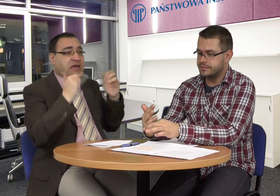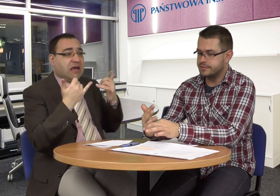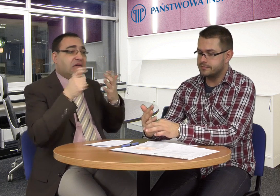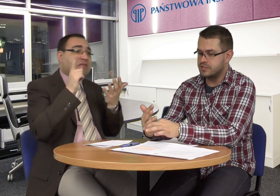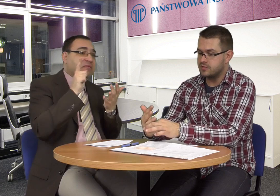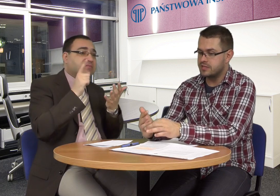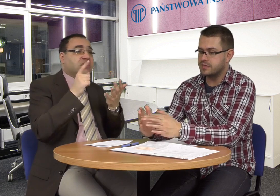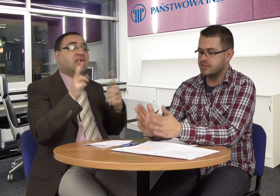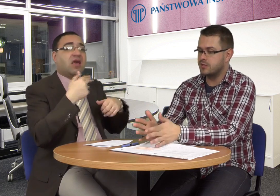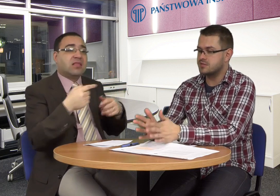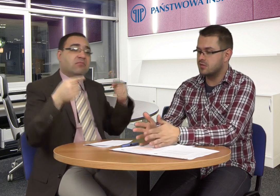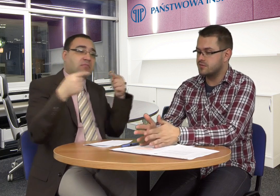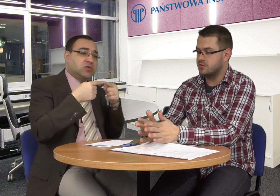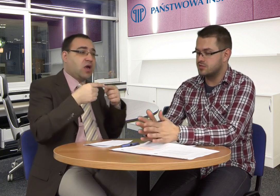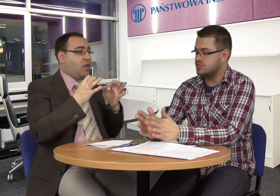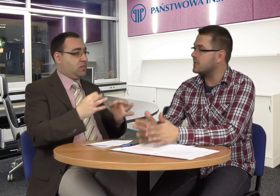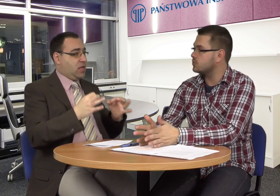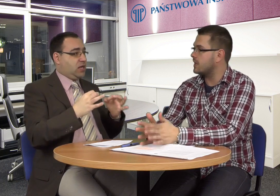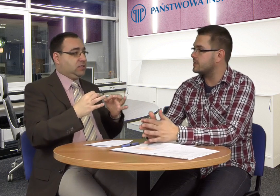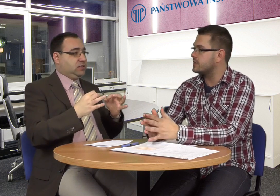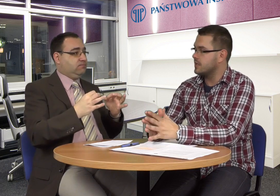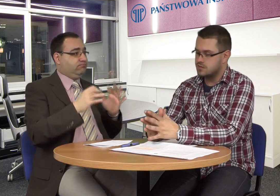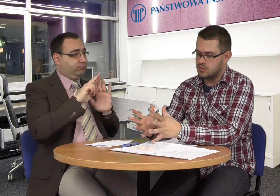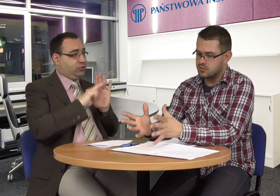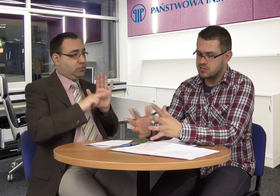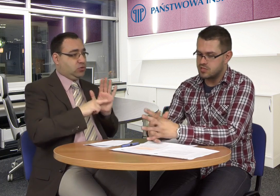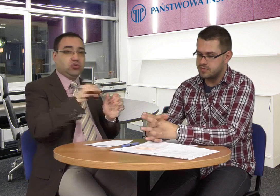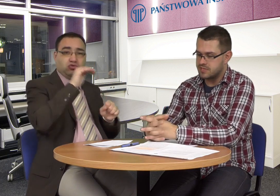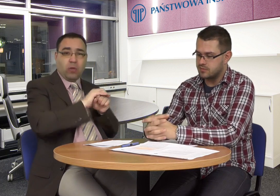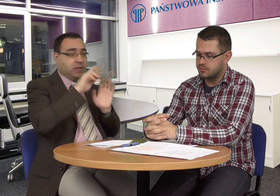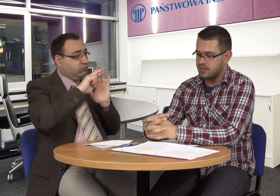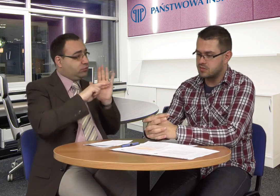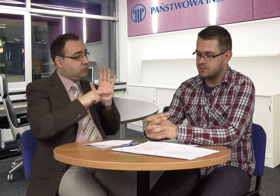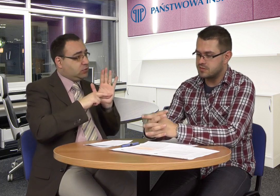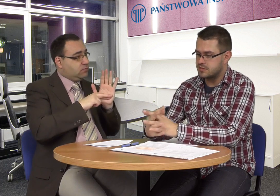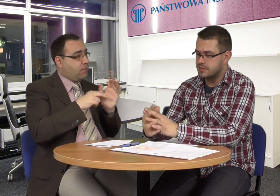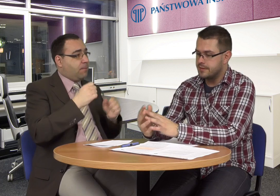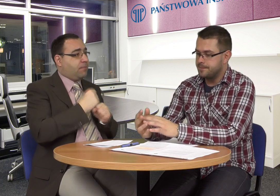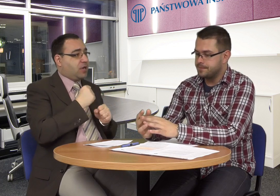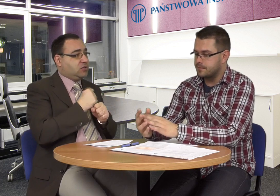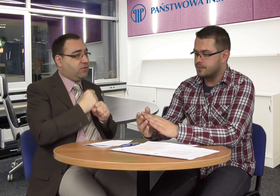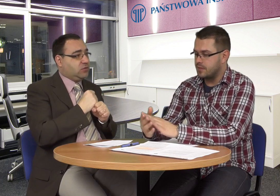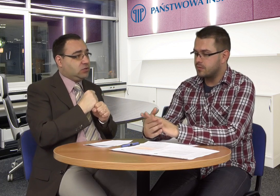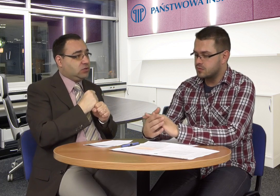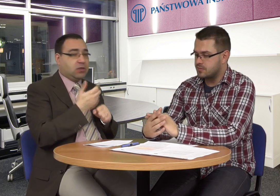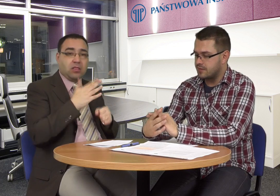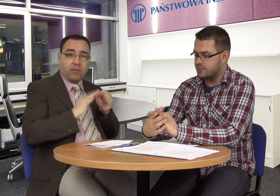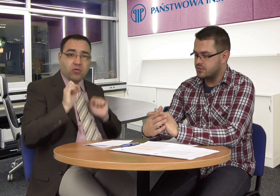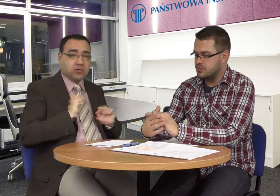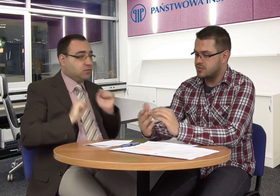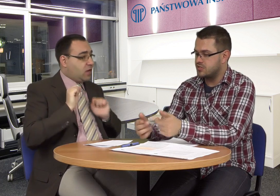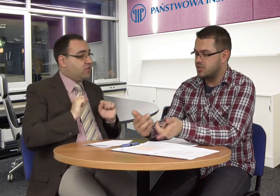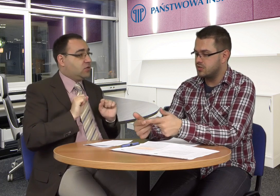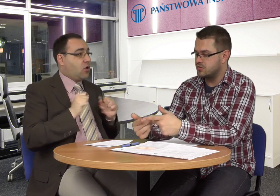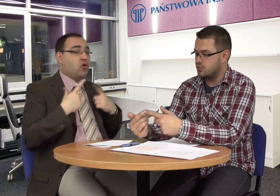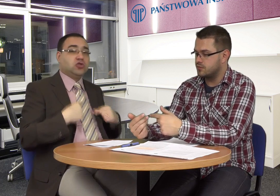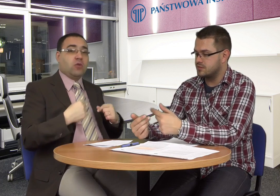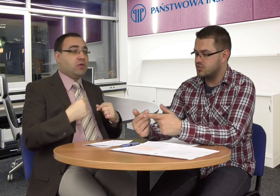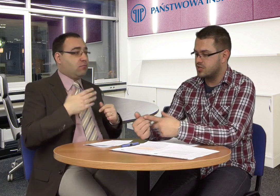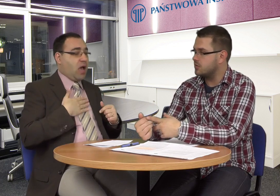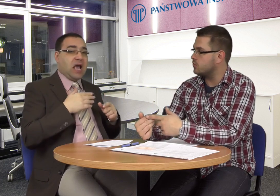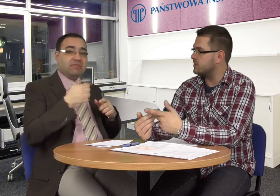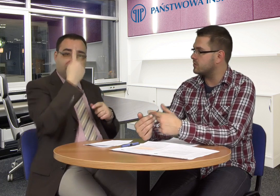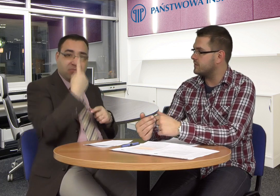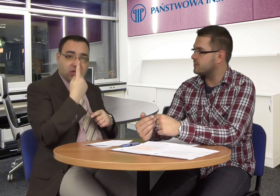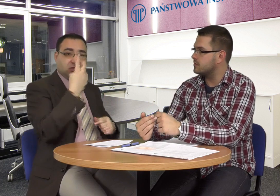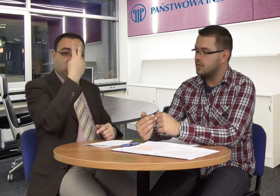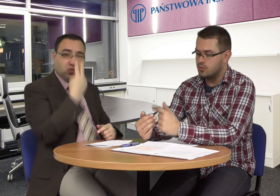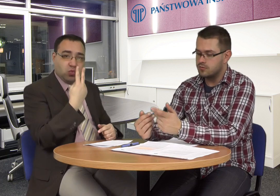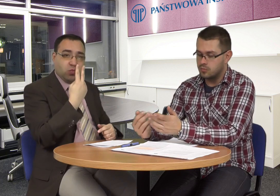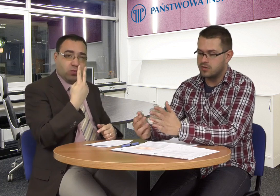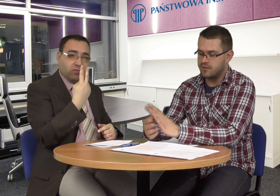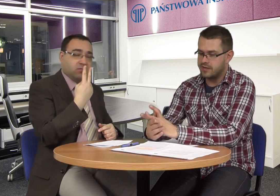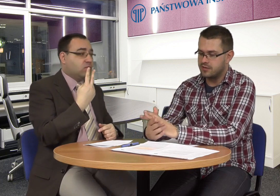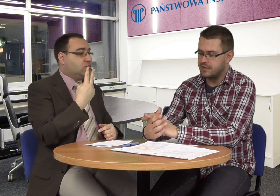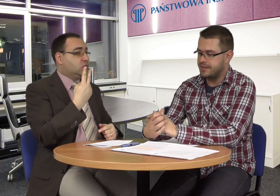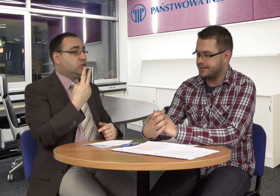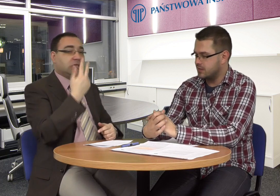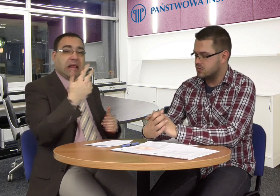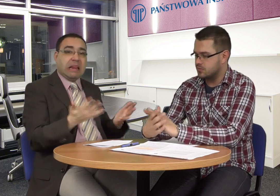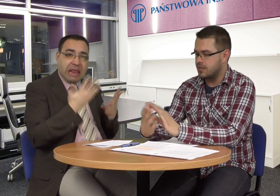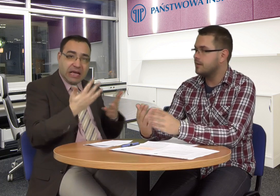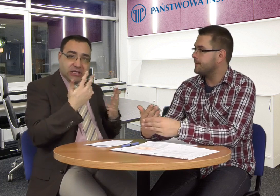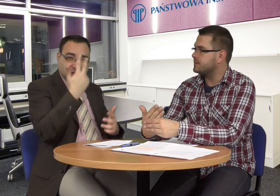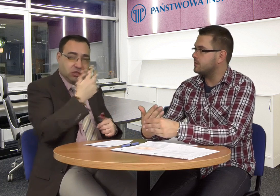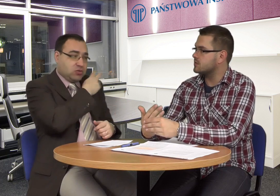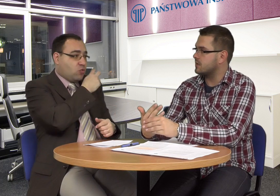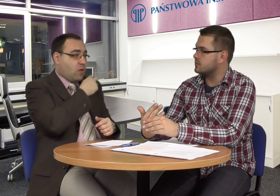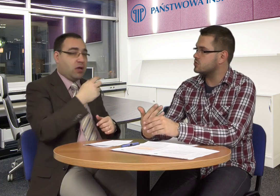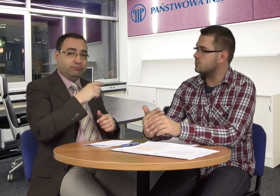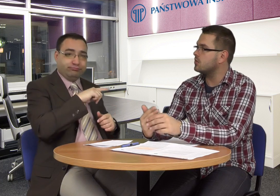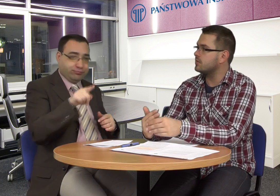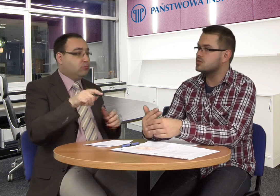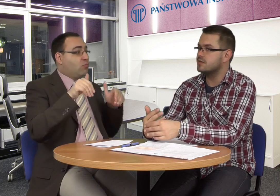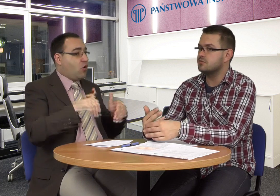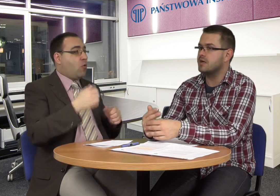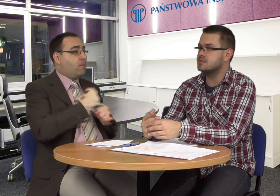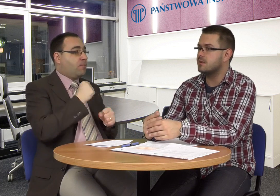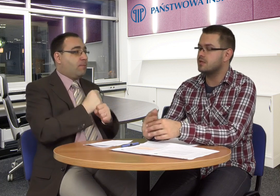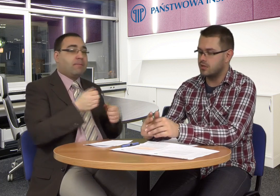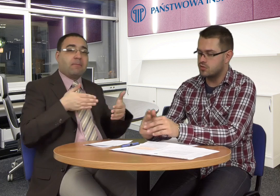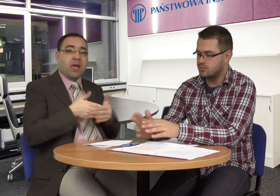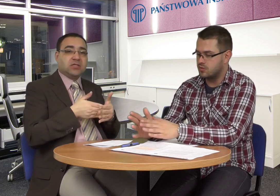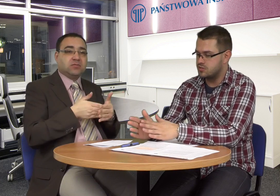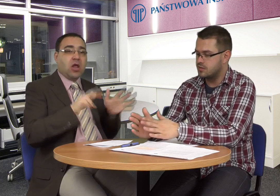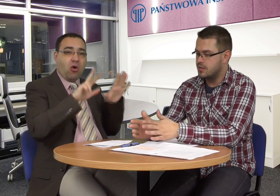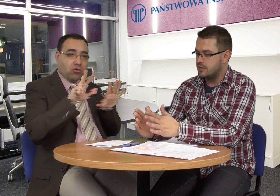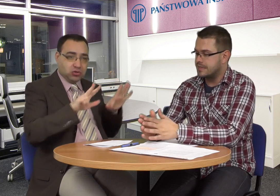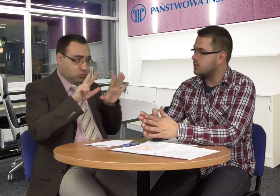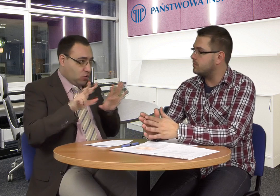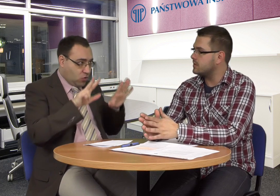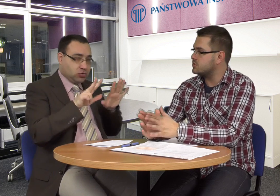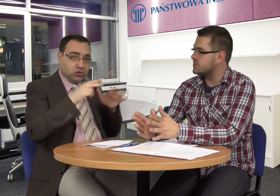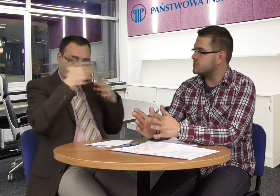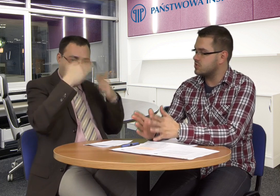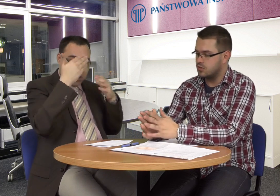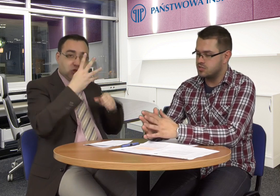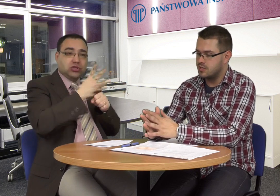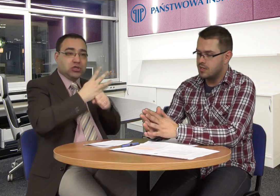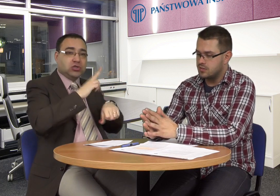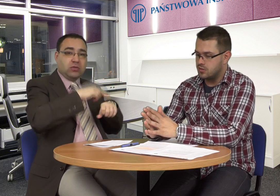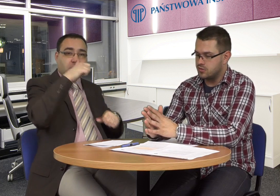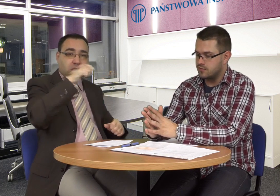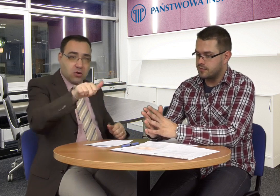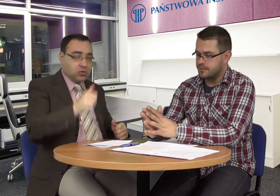Nie mniej jednak aktualne stanowisko, zgodnie z przepisami - pracownicy niepełnosprawni, czyli zaliczani zarówno do znacznego, umiarkowanego jak i lekkiego stopnia niepełnosprawności mogą pracować maksymalnie 8 godzin na dobę, 40 godzin tygodniowo.